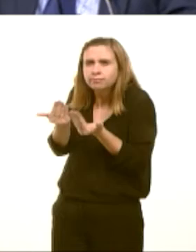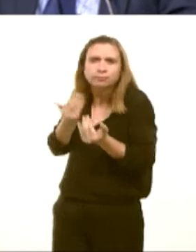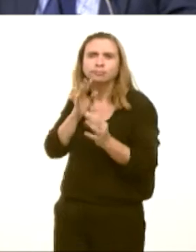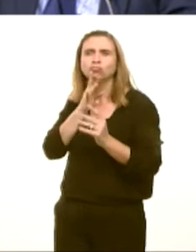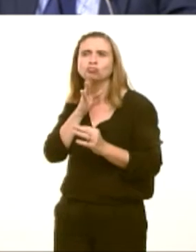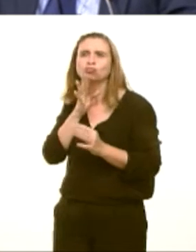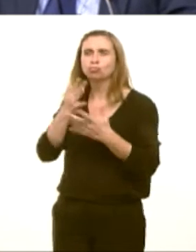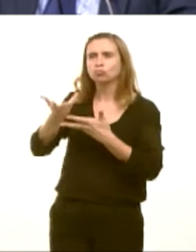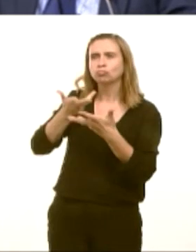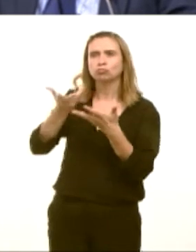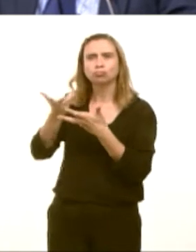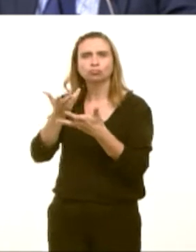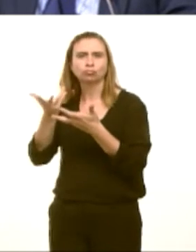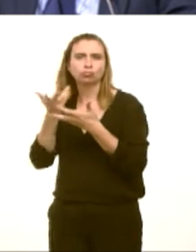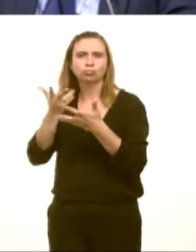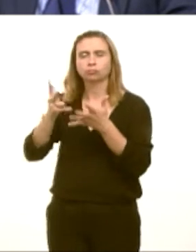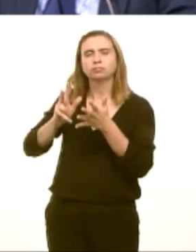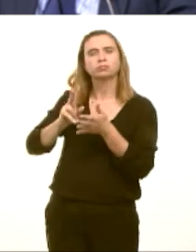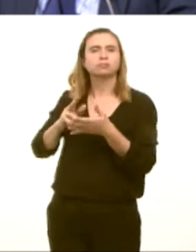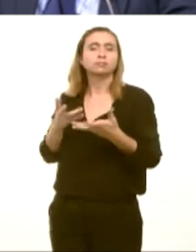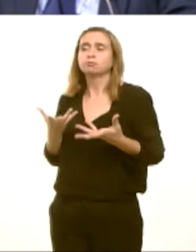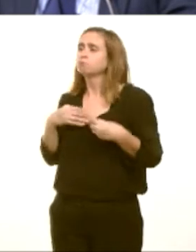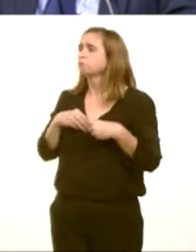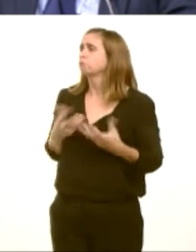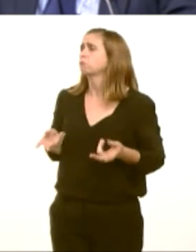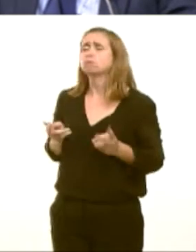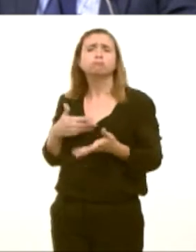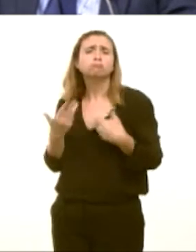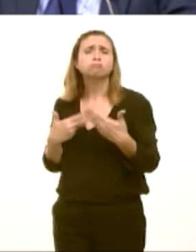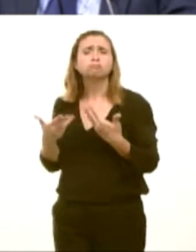maen nhwín gallu defnyddioír Gymraeg fel iaith hollol naturiol mewn man, ac ymfalchÔo